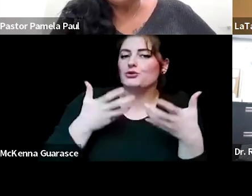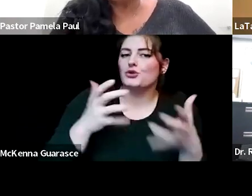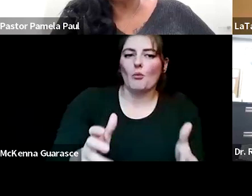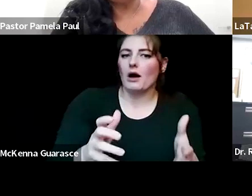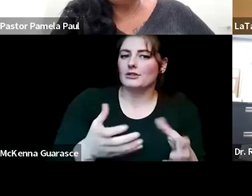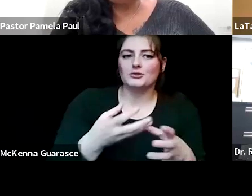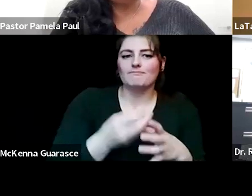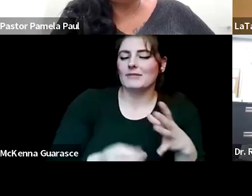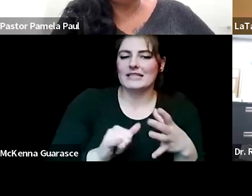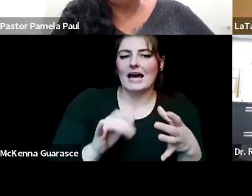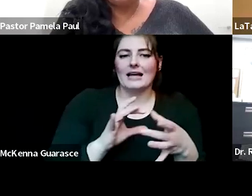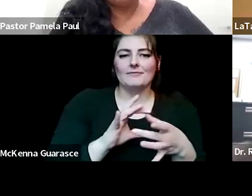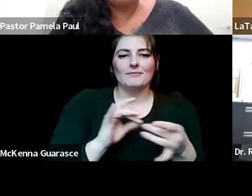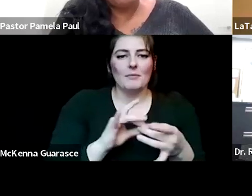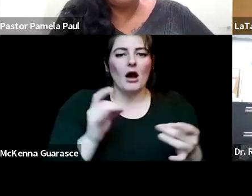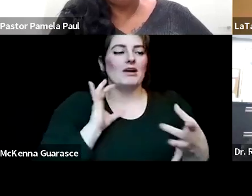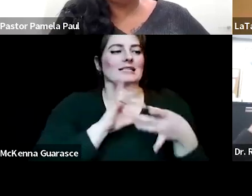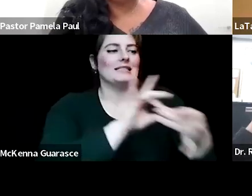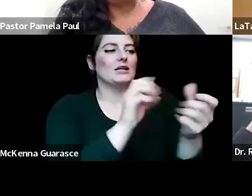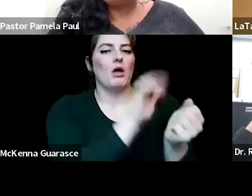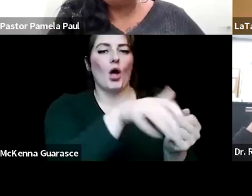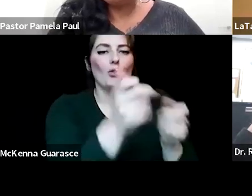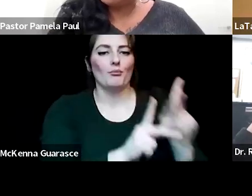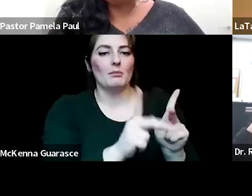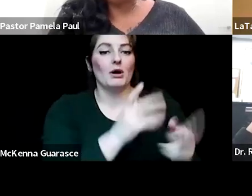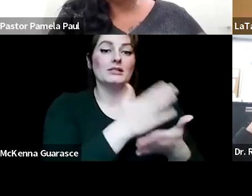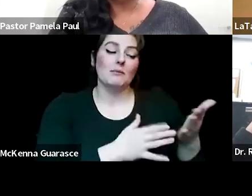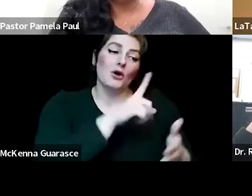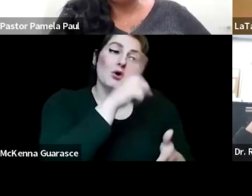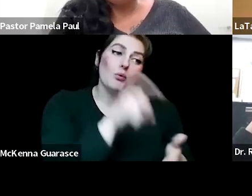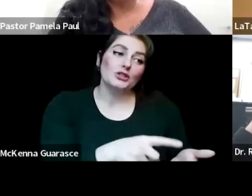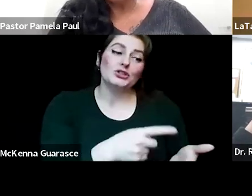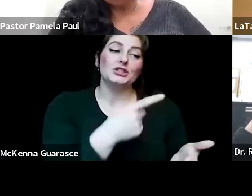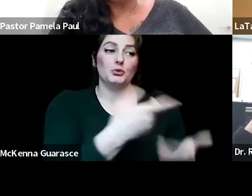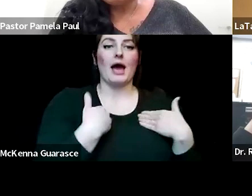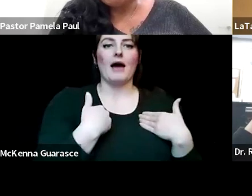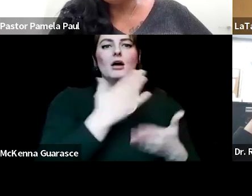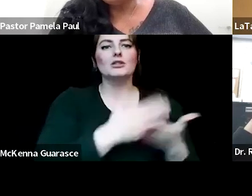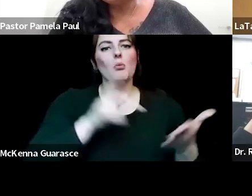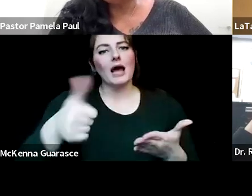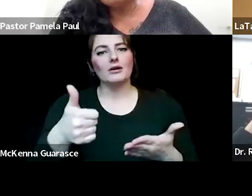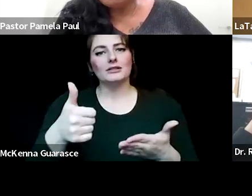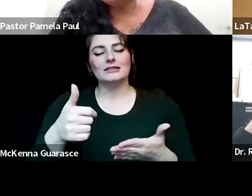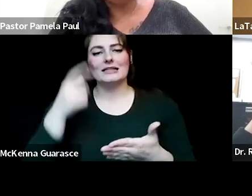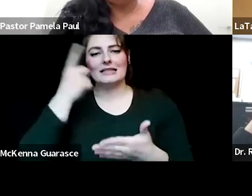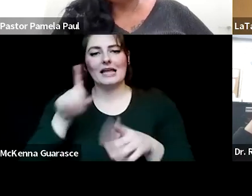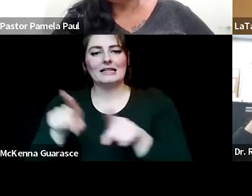de conectar con otros, porque algunas de sus preguntas, alguien más también las tiene y quienes ya comenzaron